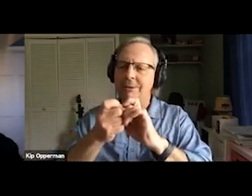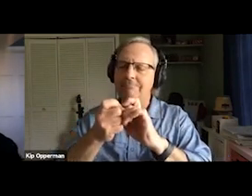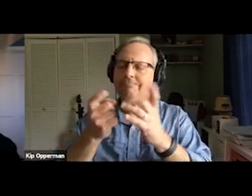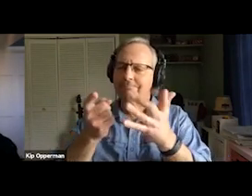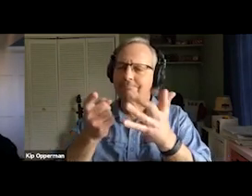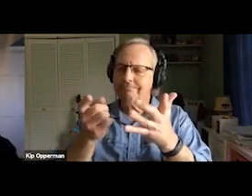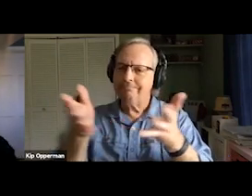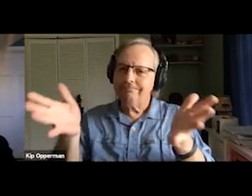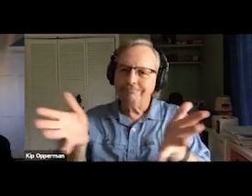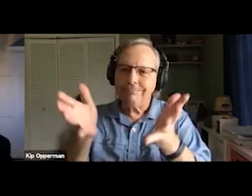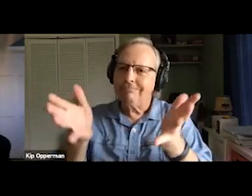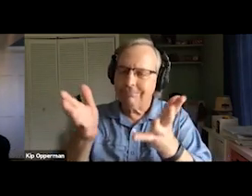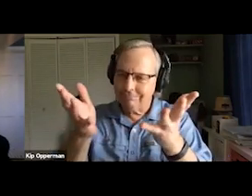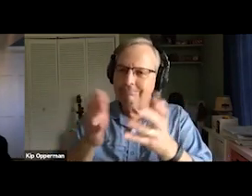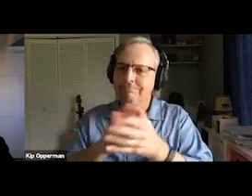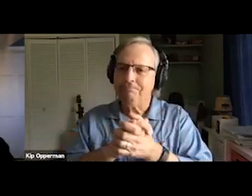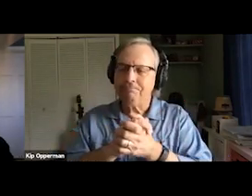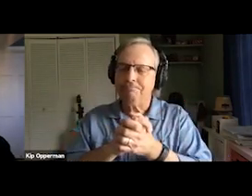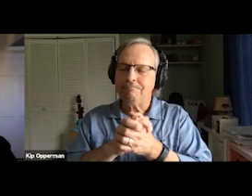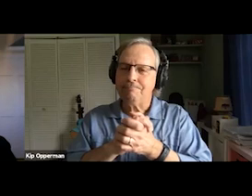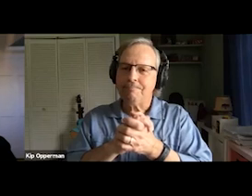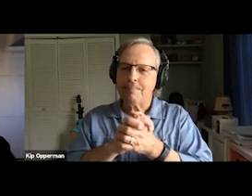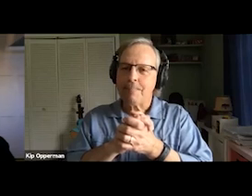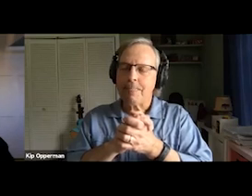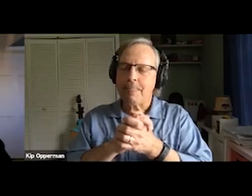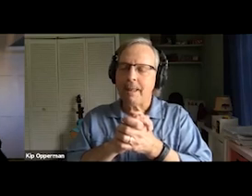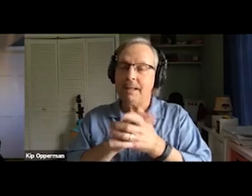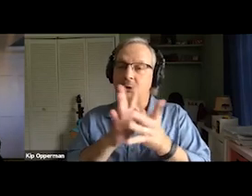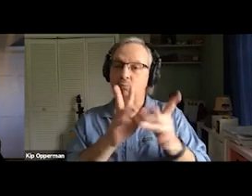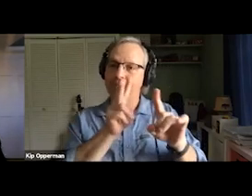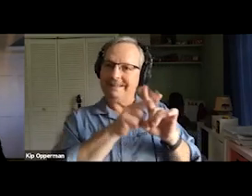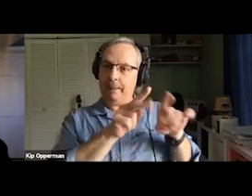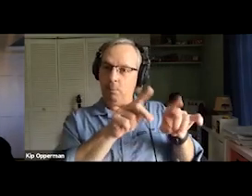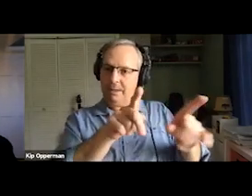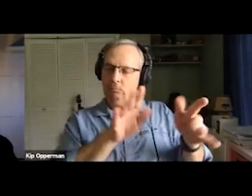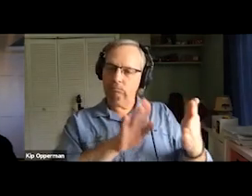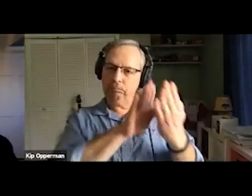Y para que, esencialmente, se adapte cuando se enfrente a la adversidad